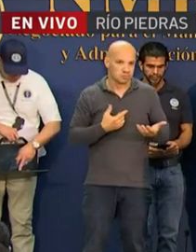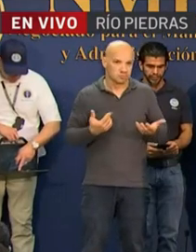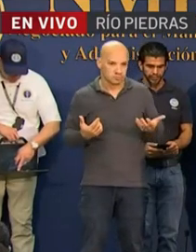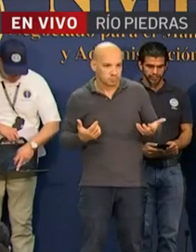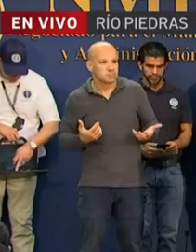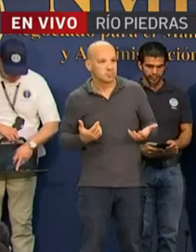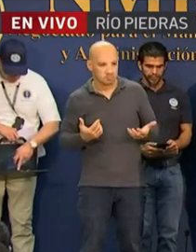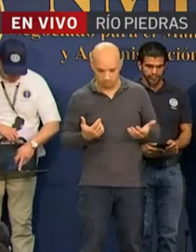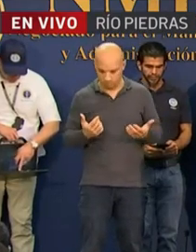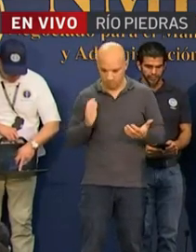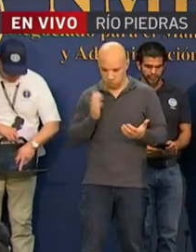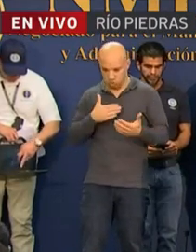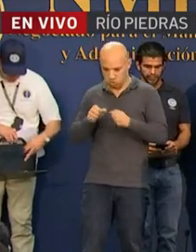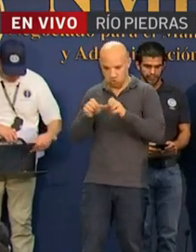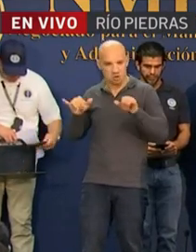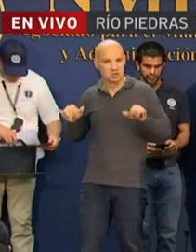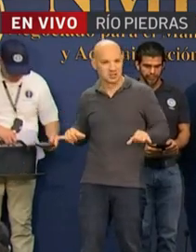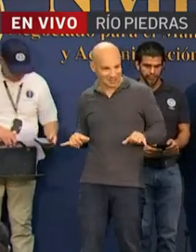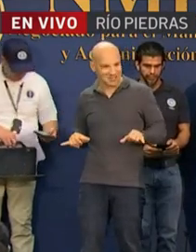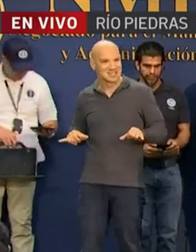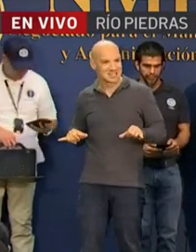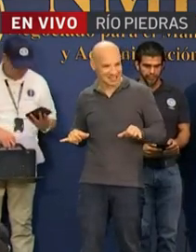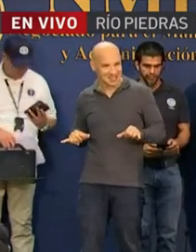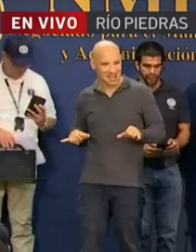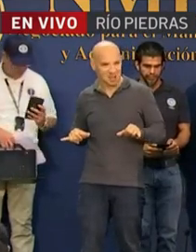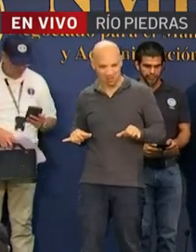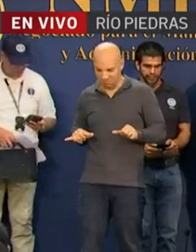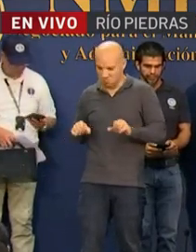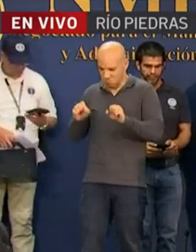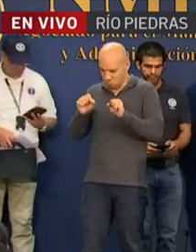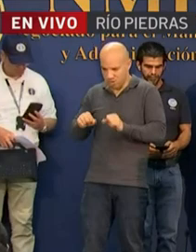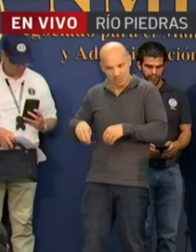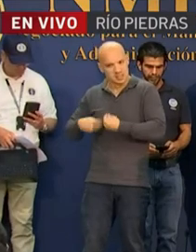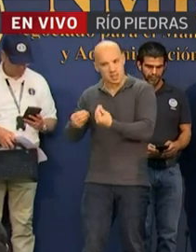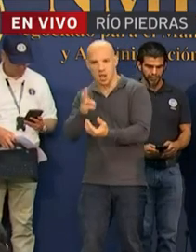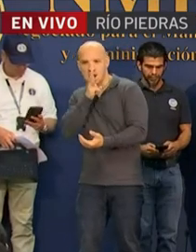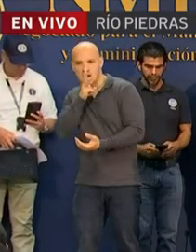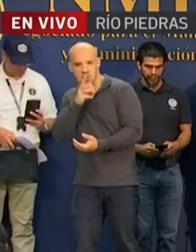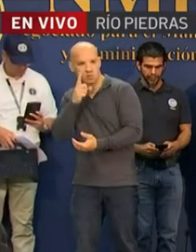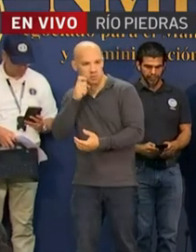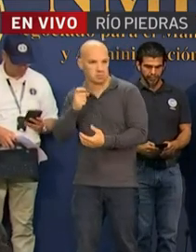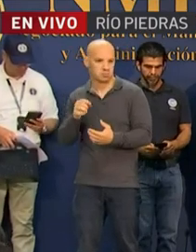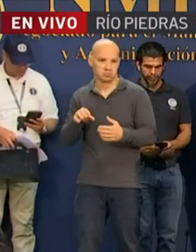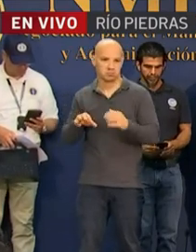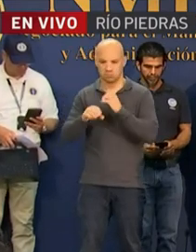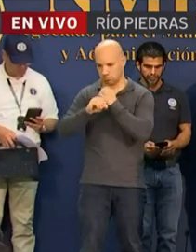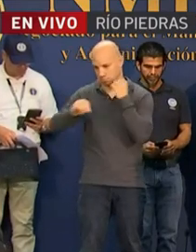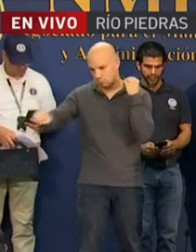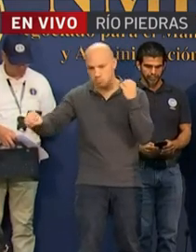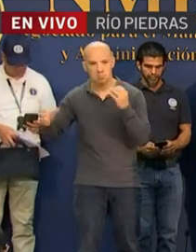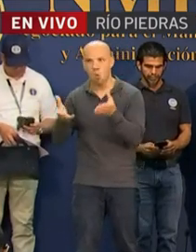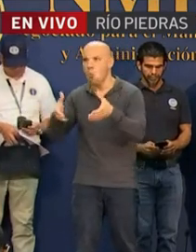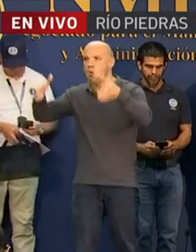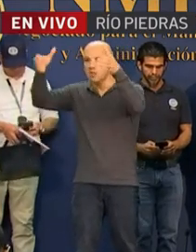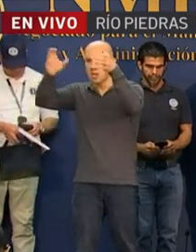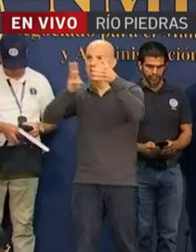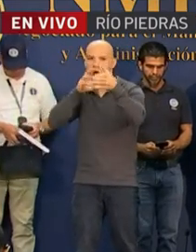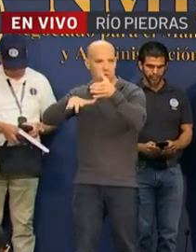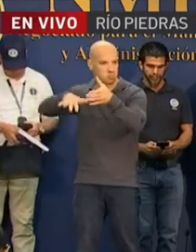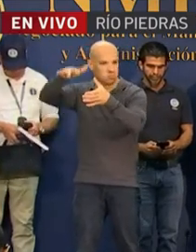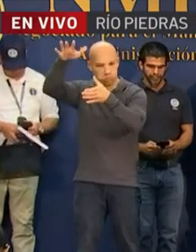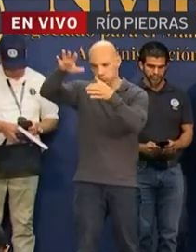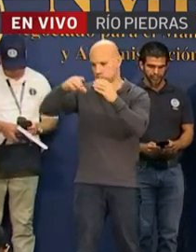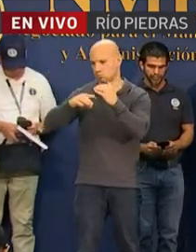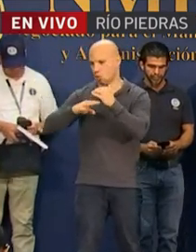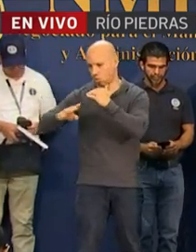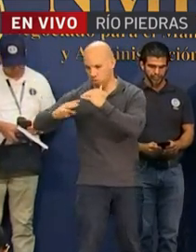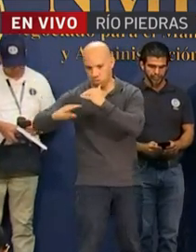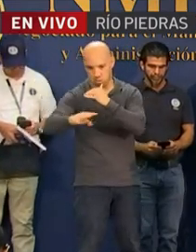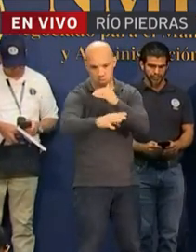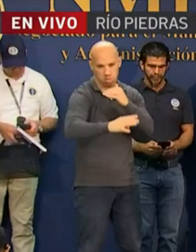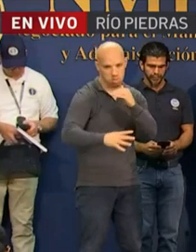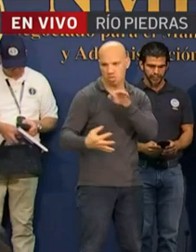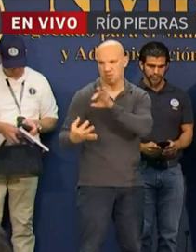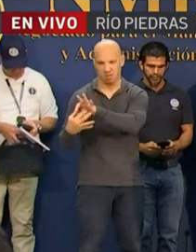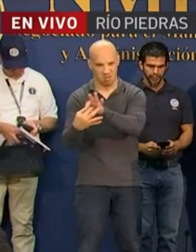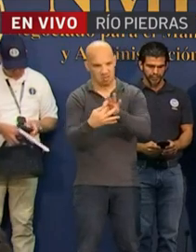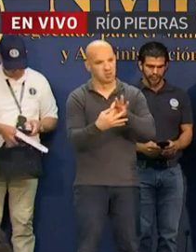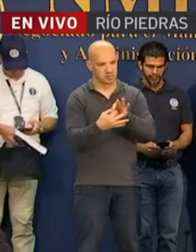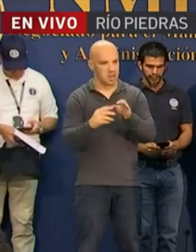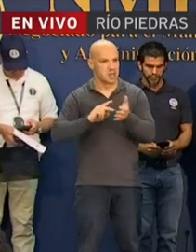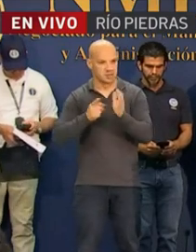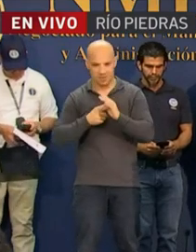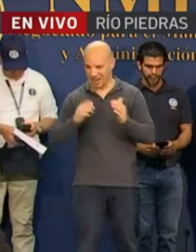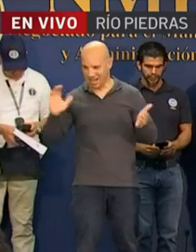ENERGÍA ELÉCTRICA PUEDE